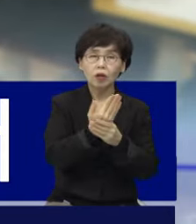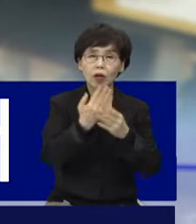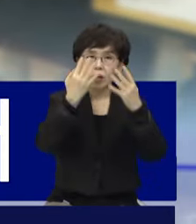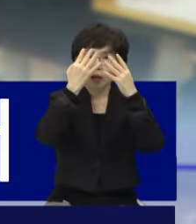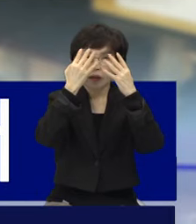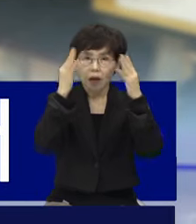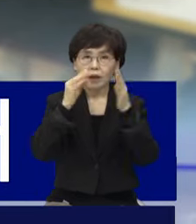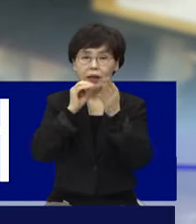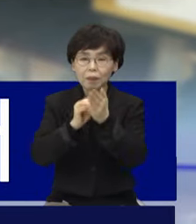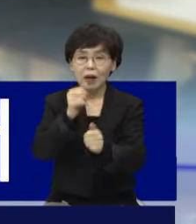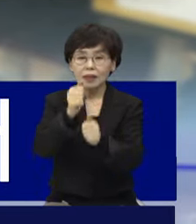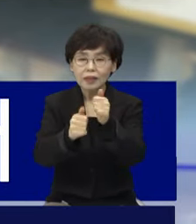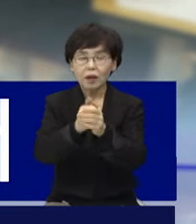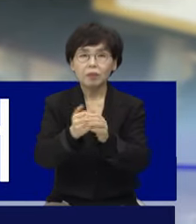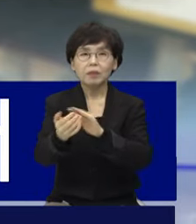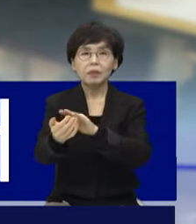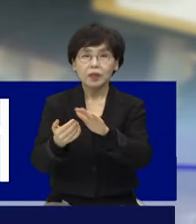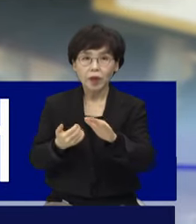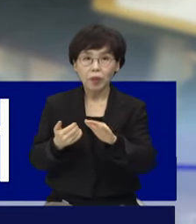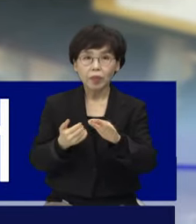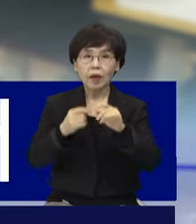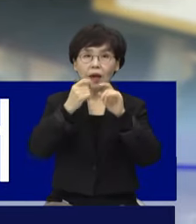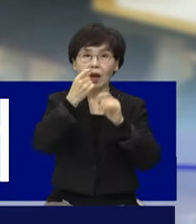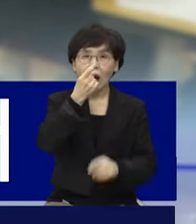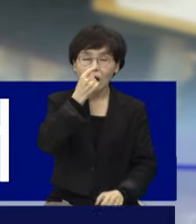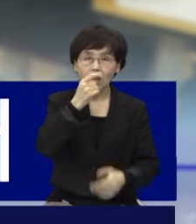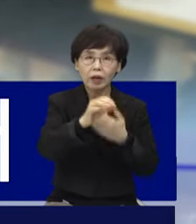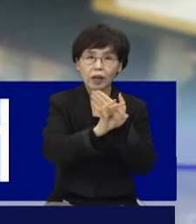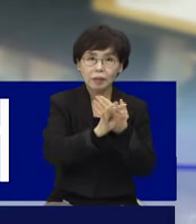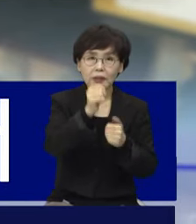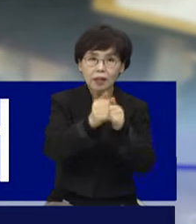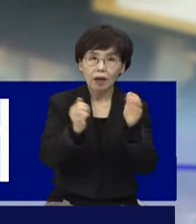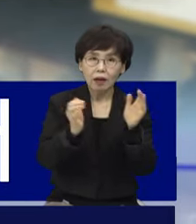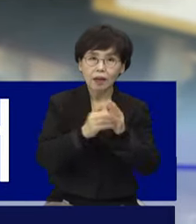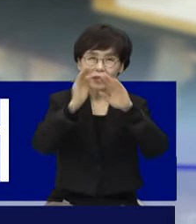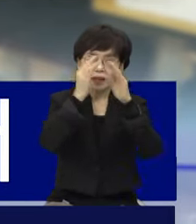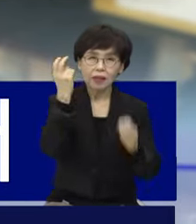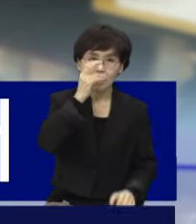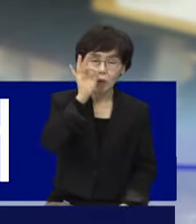사설 모의고사까지 다 훑어서 판박이 문항을 완전히 걸러내겠다는 방침입니다.